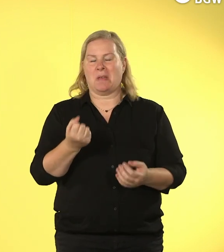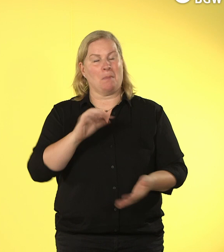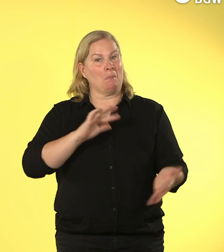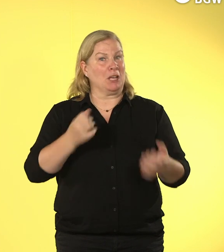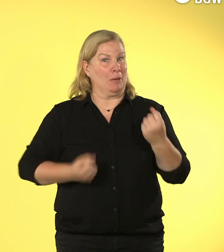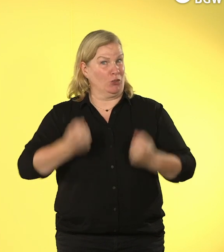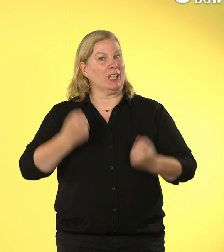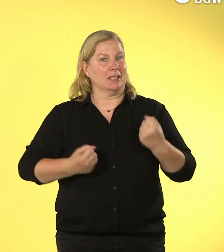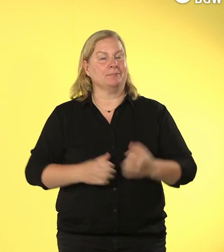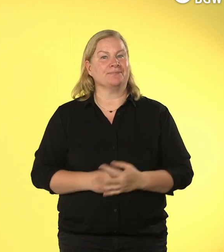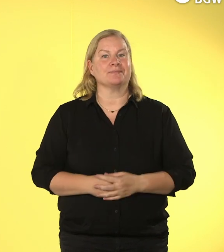Tipp aus der Praxis raus: